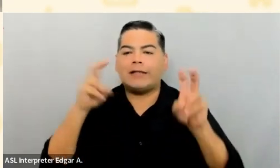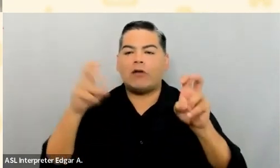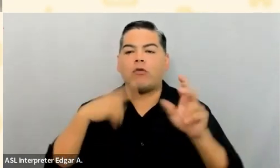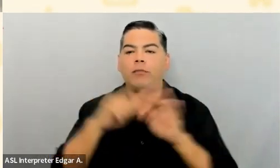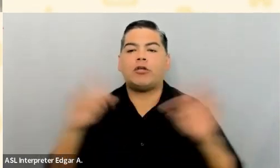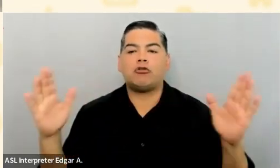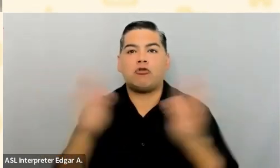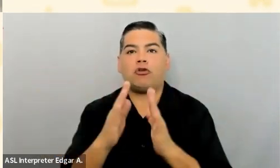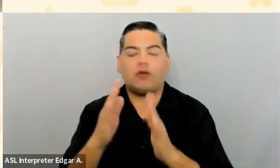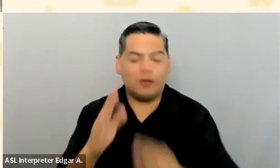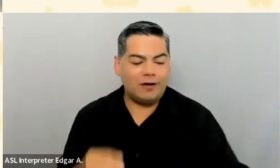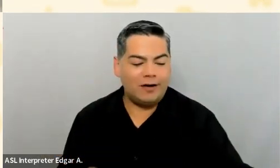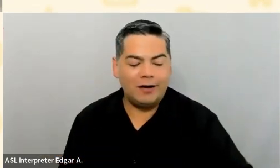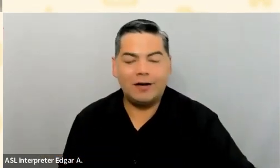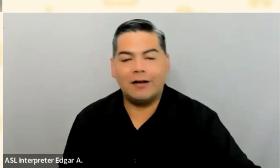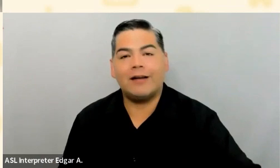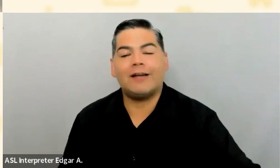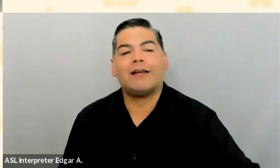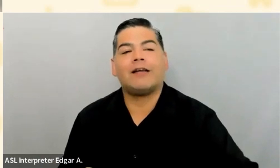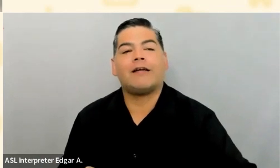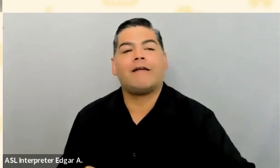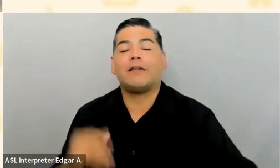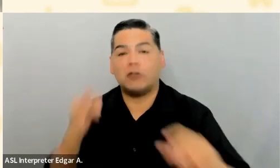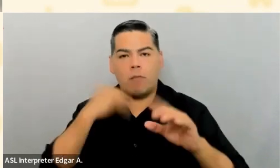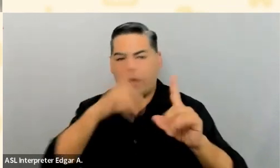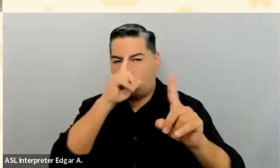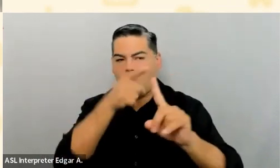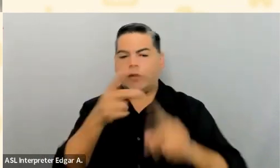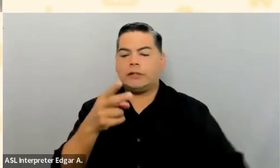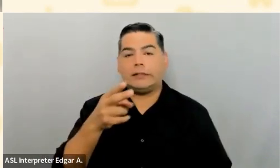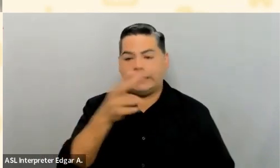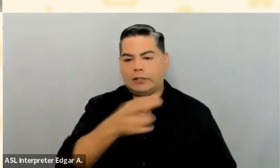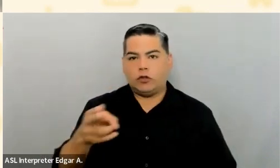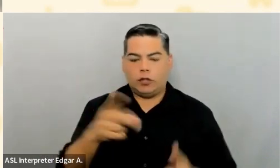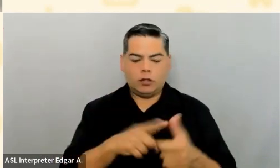Lo que pretendo cubrir hoy es la historia, la audiencia,